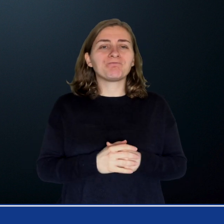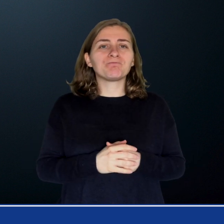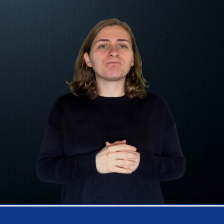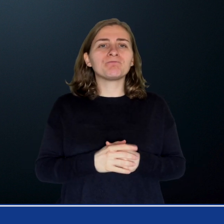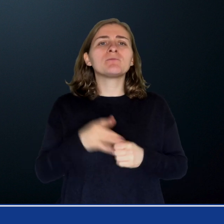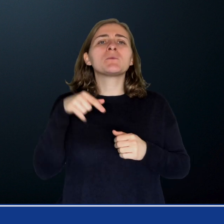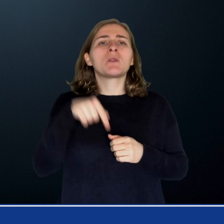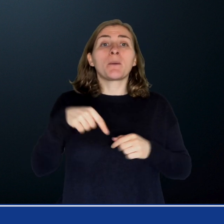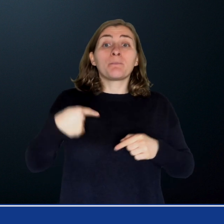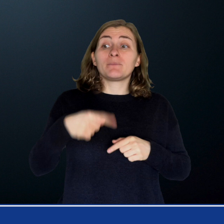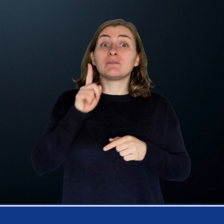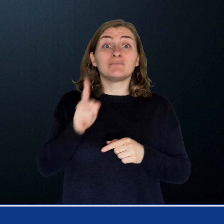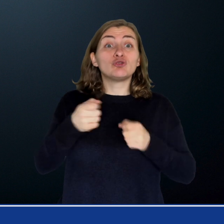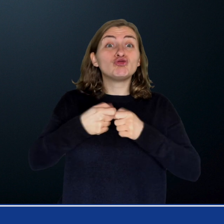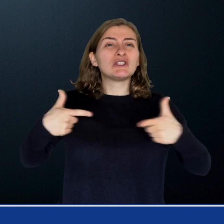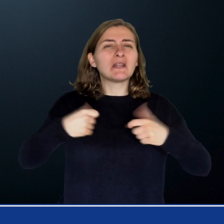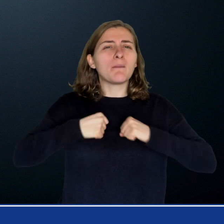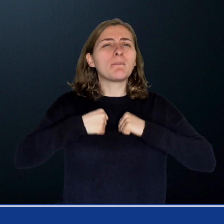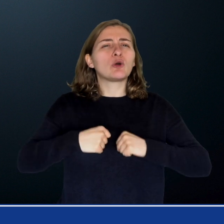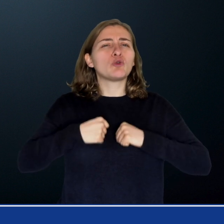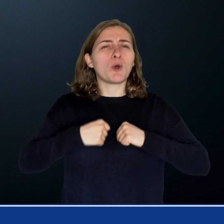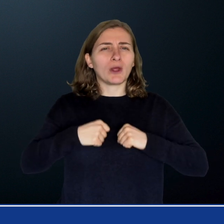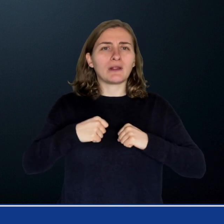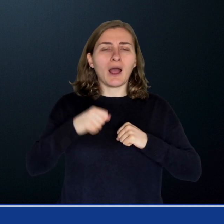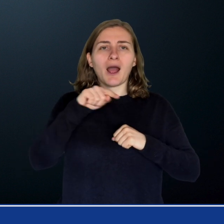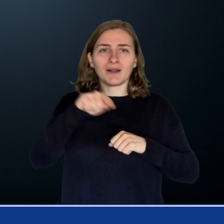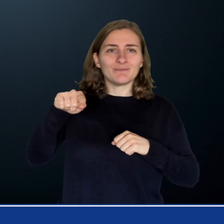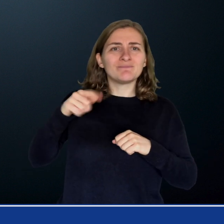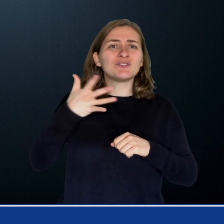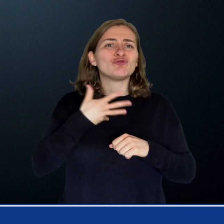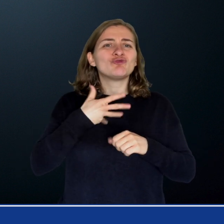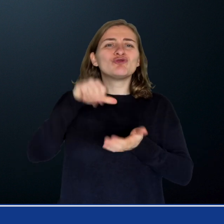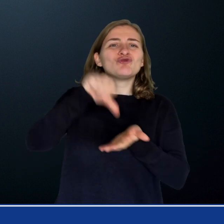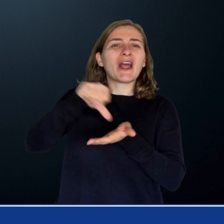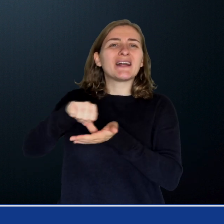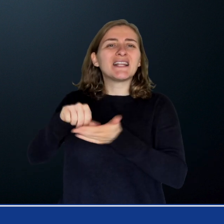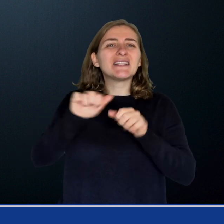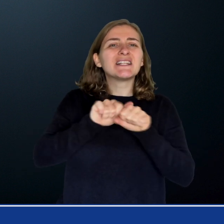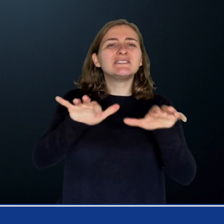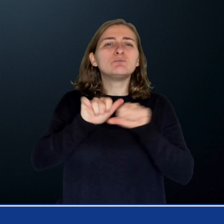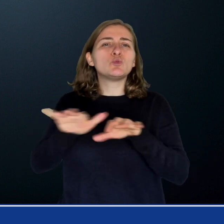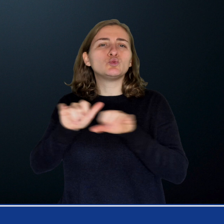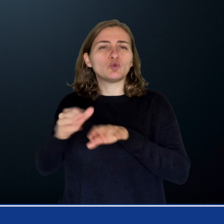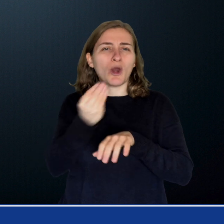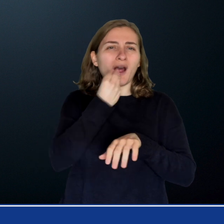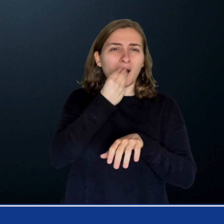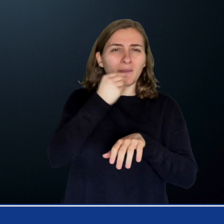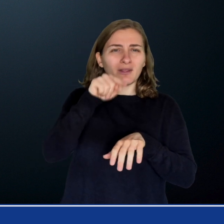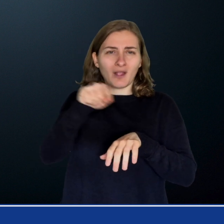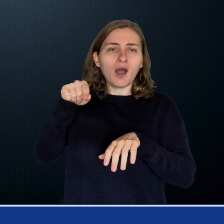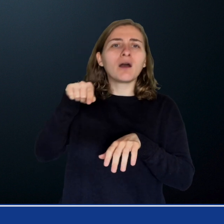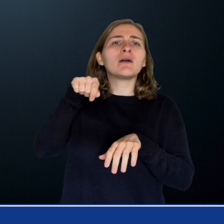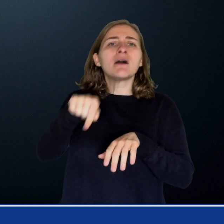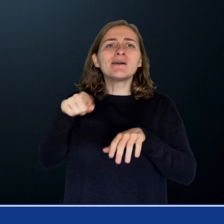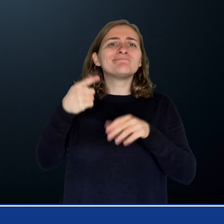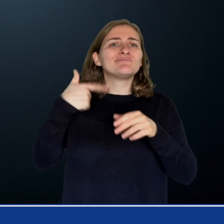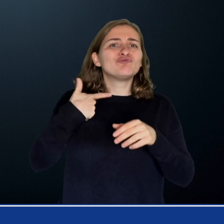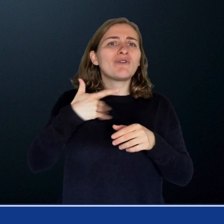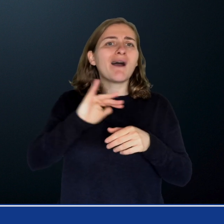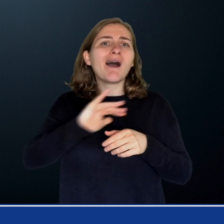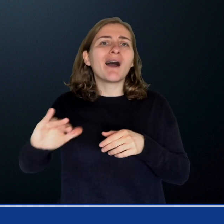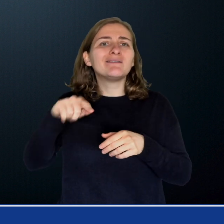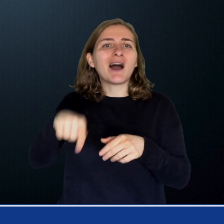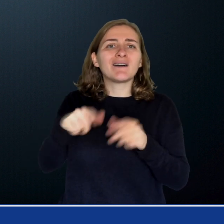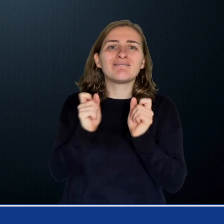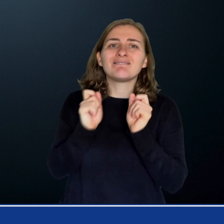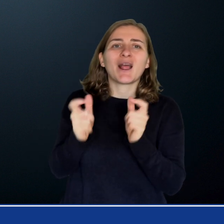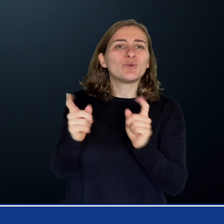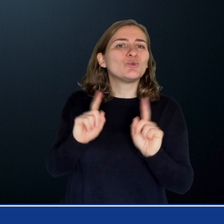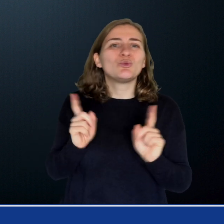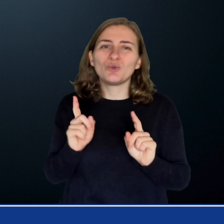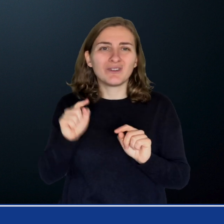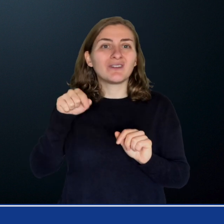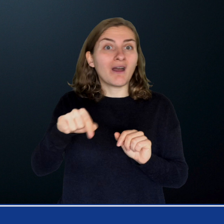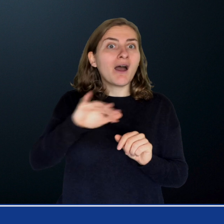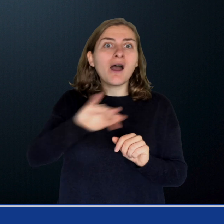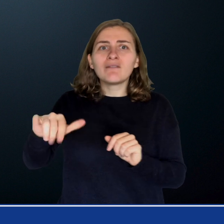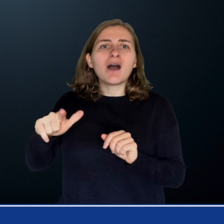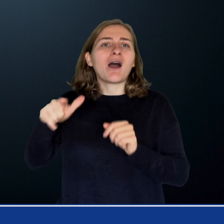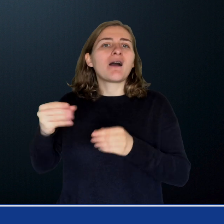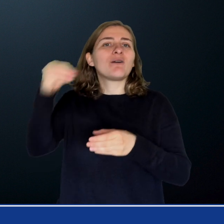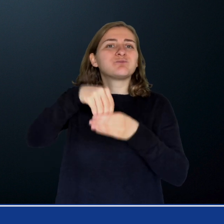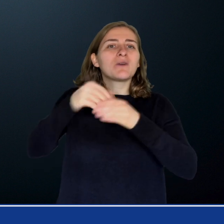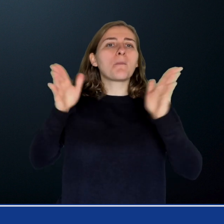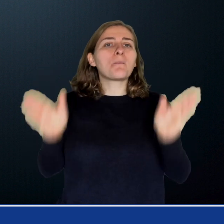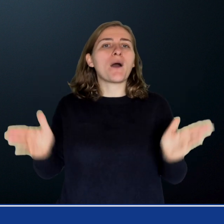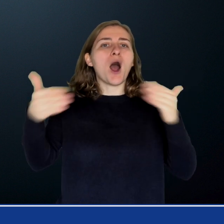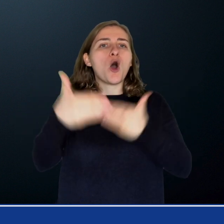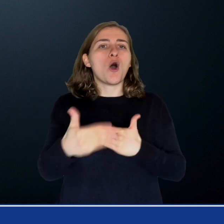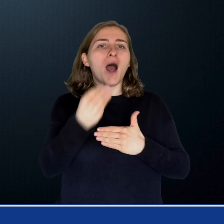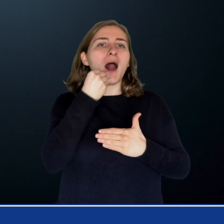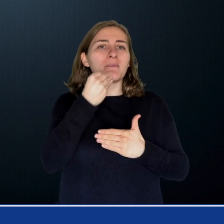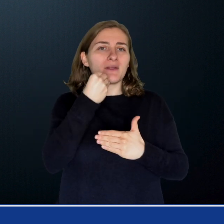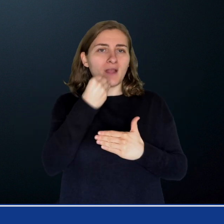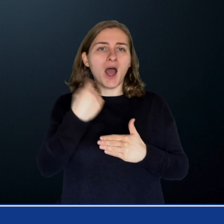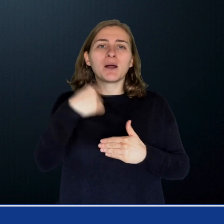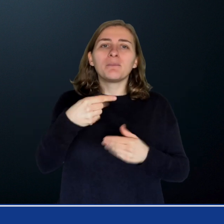mediante l’erogazione di pacchi alimentari realizzati con l’invenduto della distribuzione alimentare